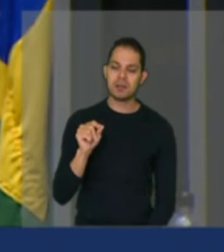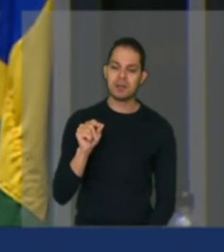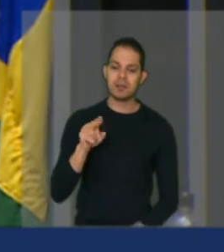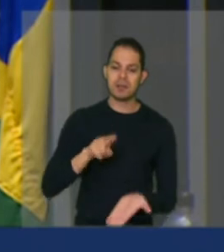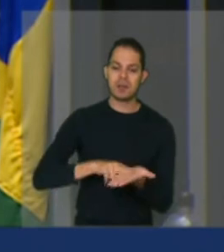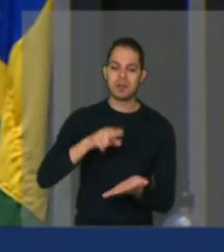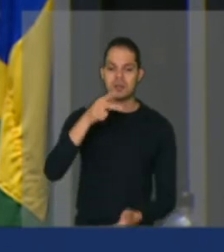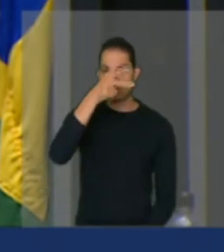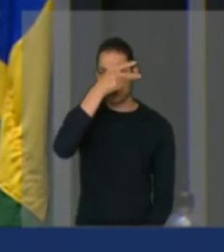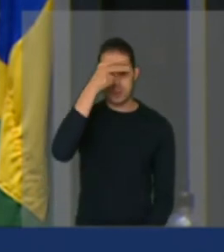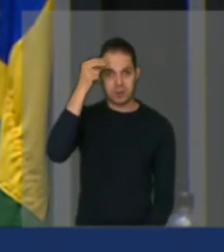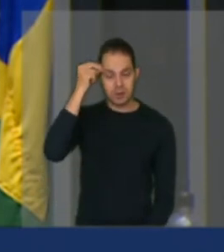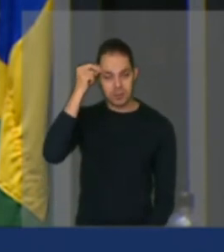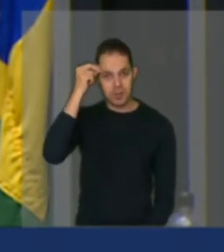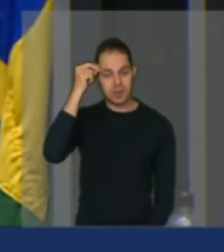COMO PREFEITO E FOI REELEITO PREFEITO DE SÃO PAULO NUMA